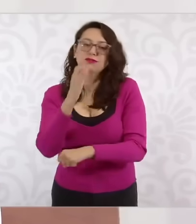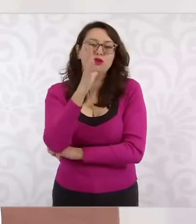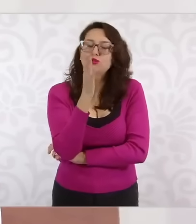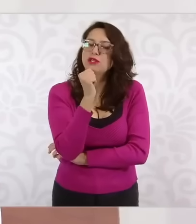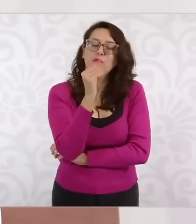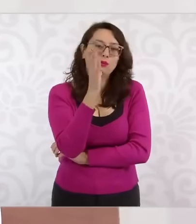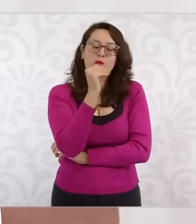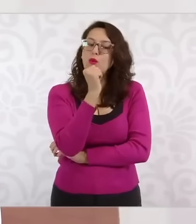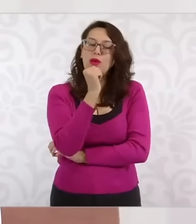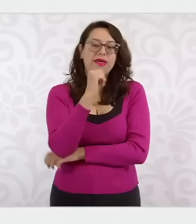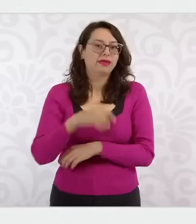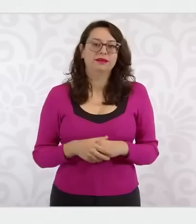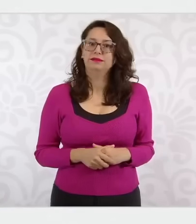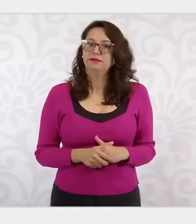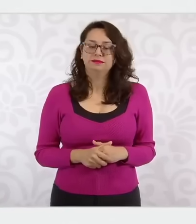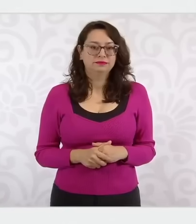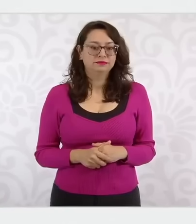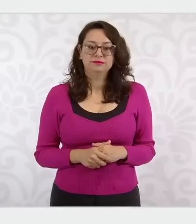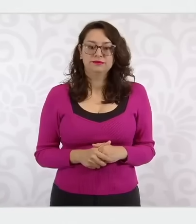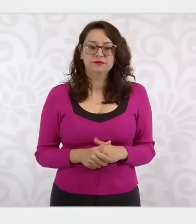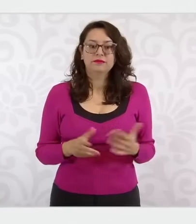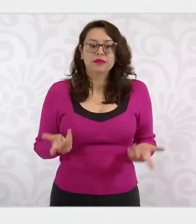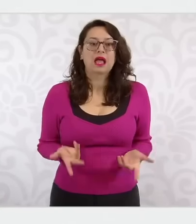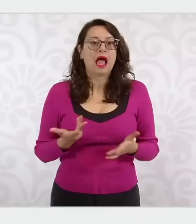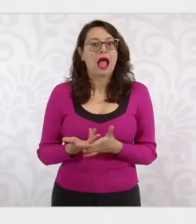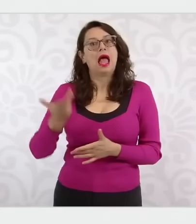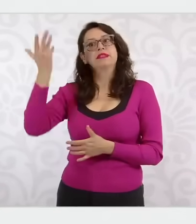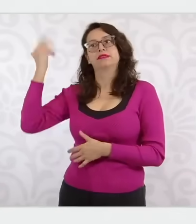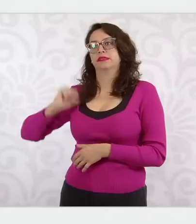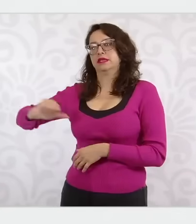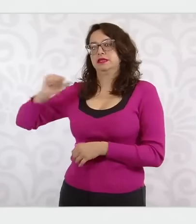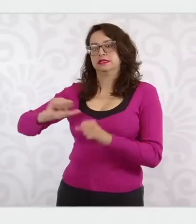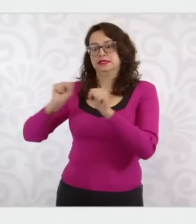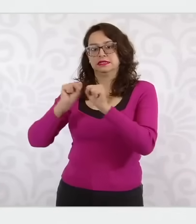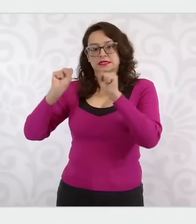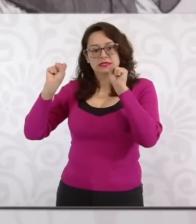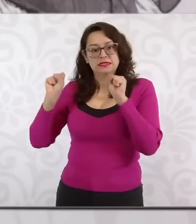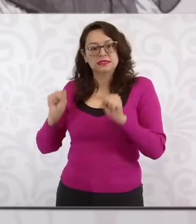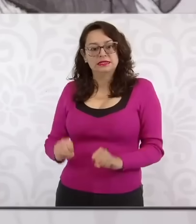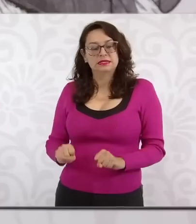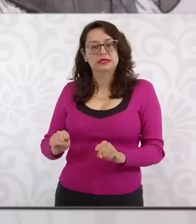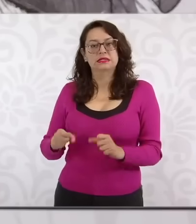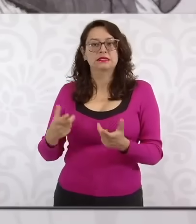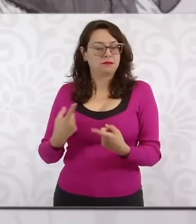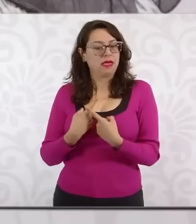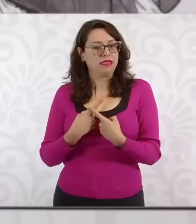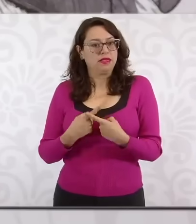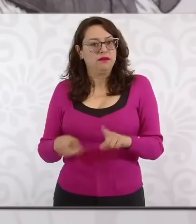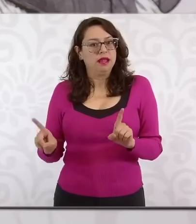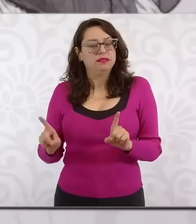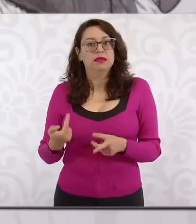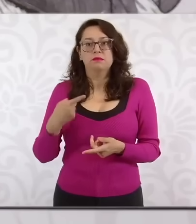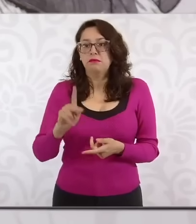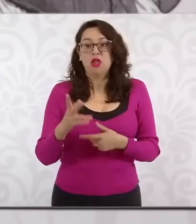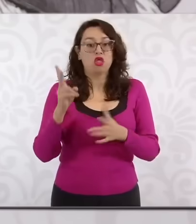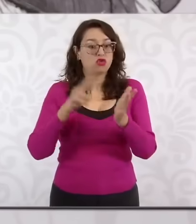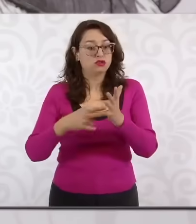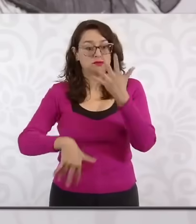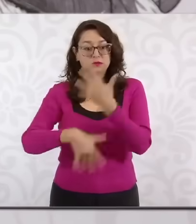fragrancia era más estaba más eh permitida en otros sentidos. Eh, si una persona dice,